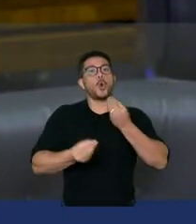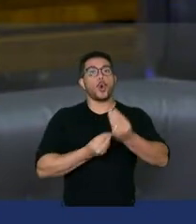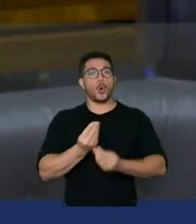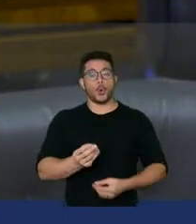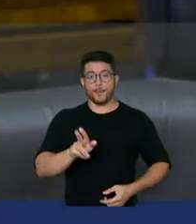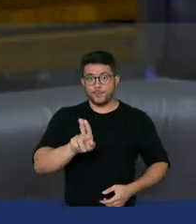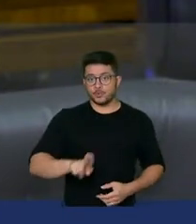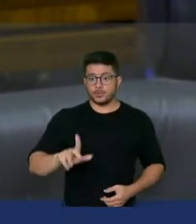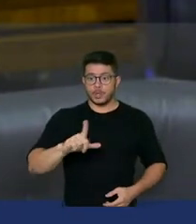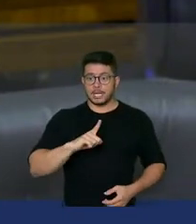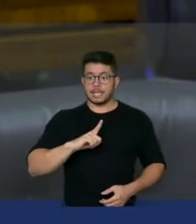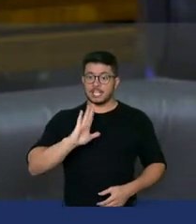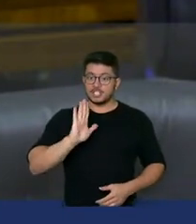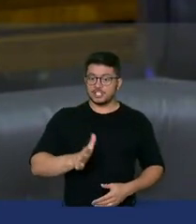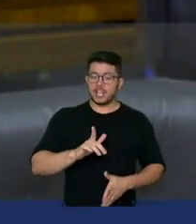PARA 2023 COMO FAZER A UTILIZAÇÃO DAQUILO QUE ESTÁ